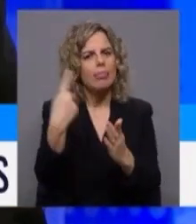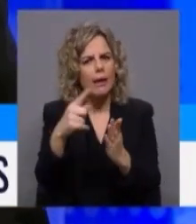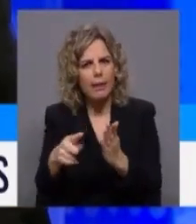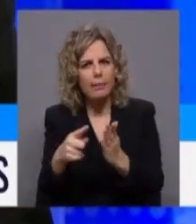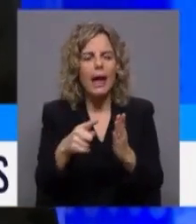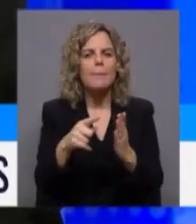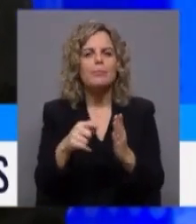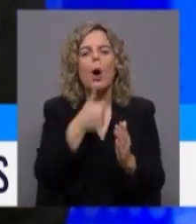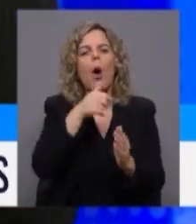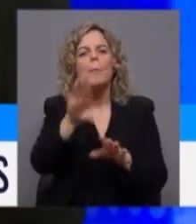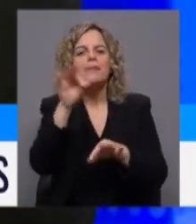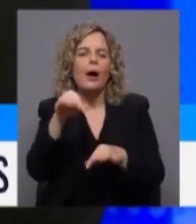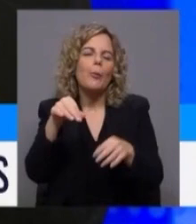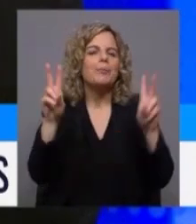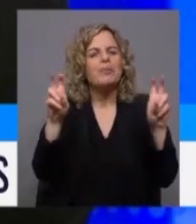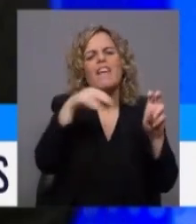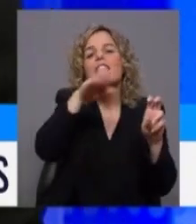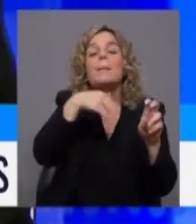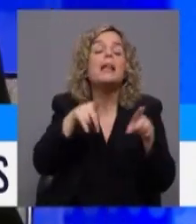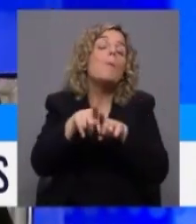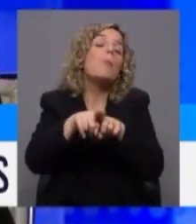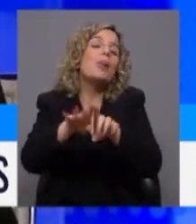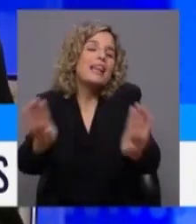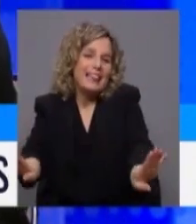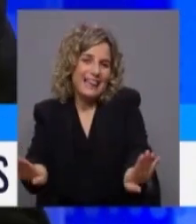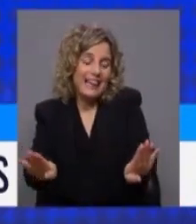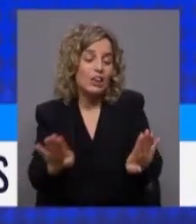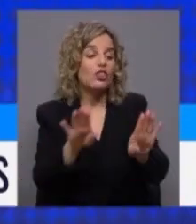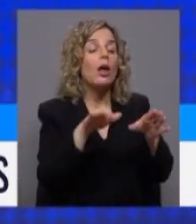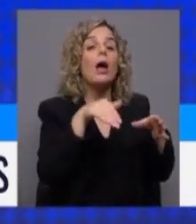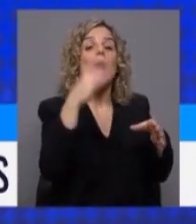famílias políticas europeias e, António Costa representa uma família política europeia do